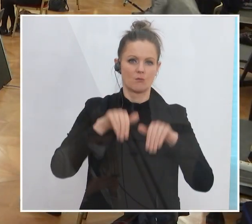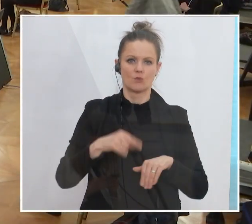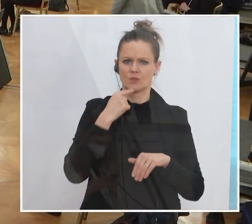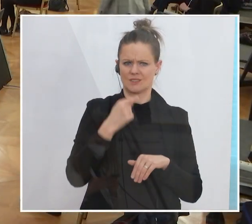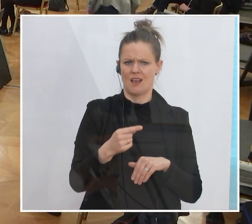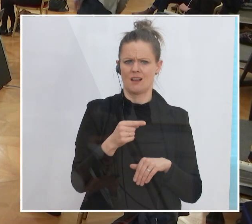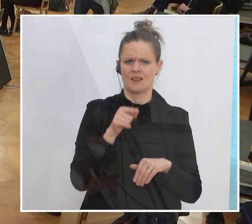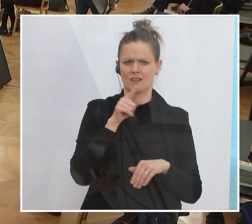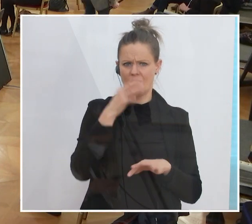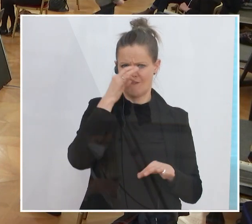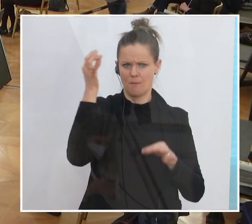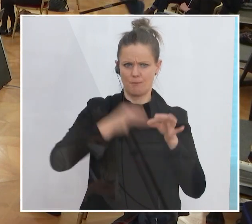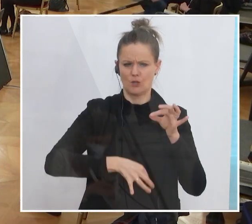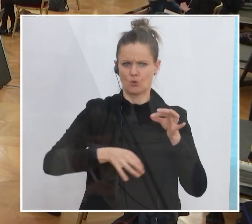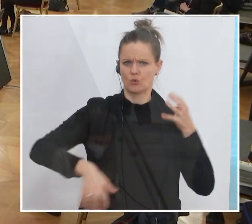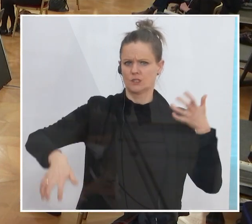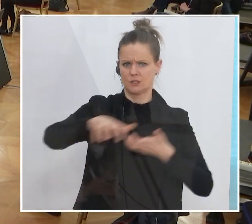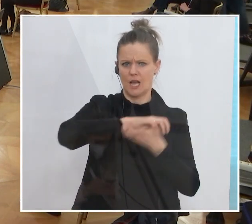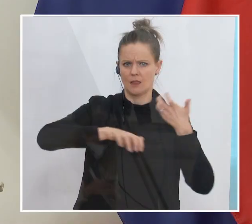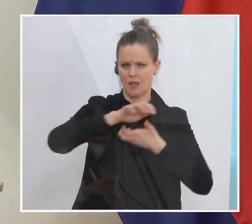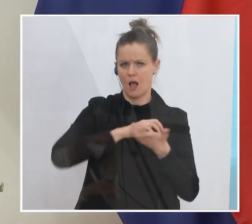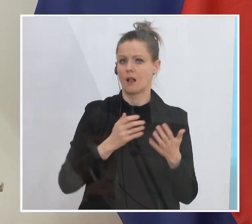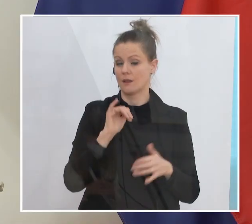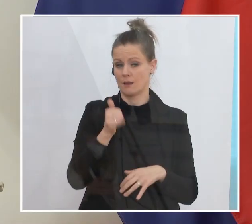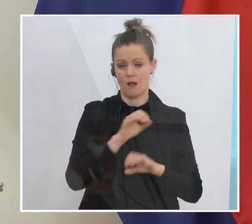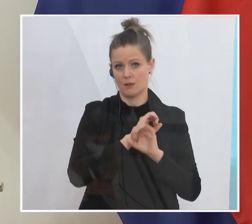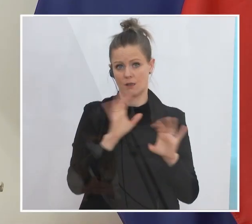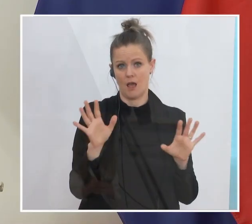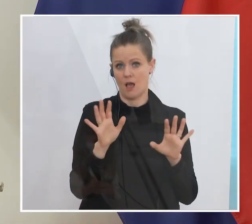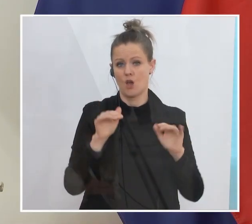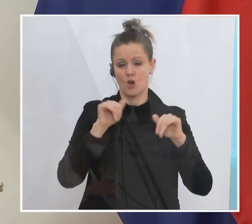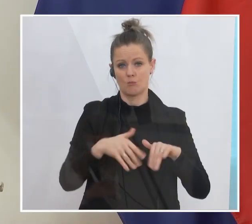Betrugsskandal handelt. Natürlich muss jetzt überprüft und geschaut werden,